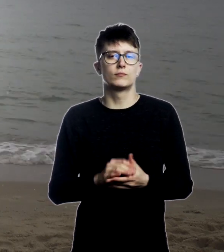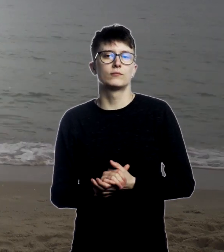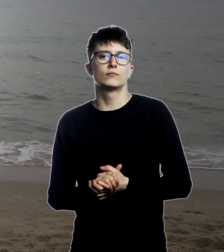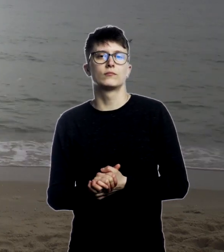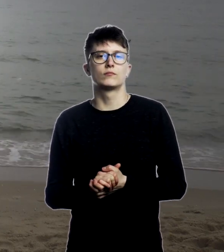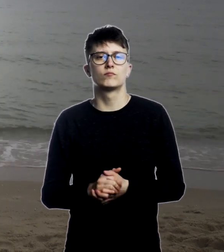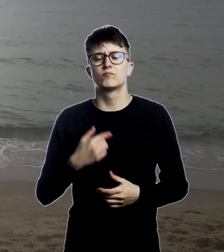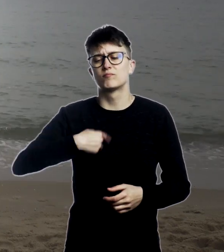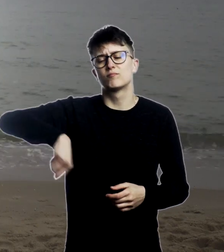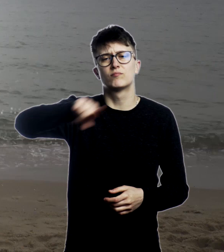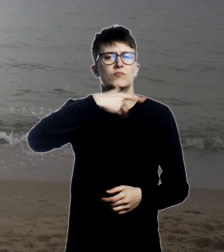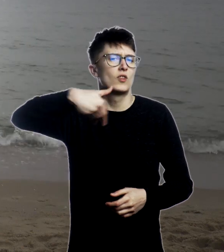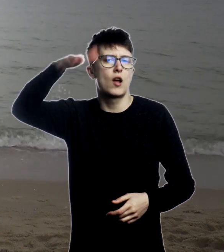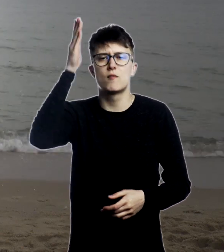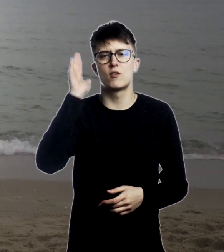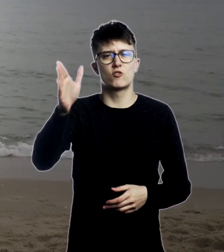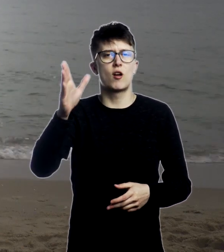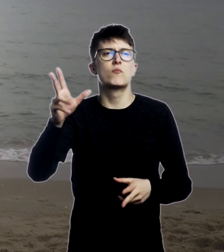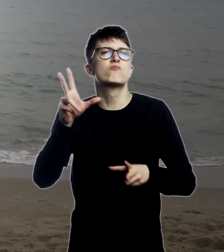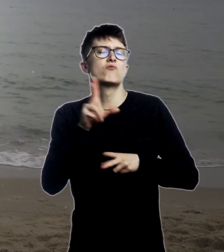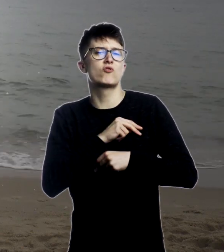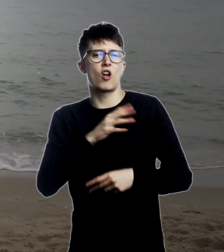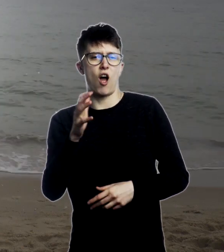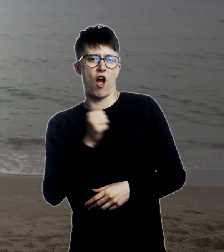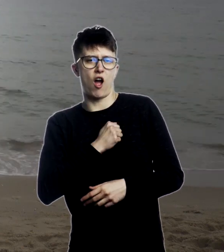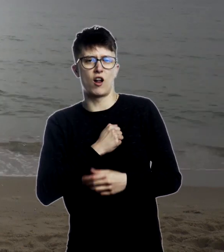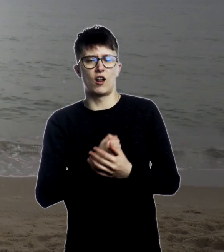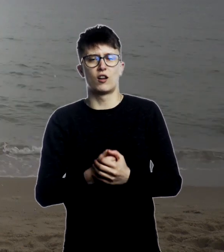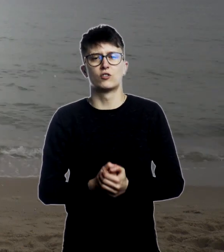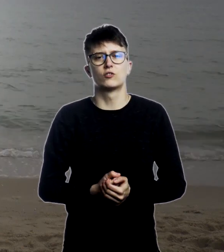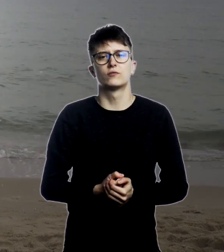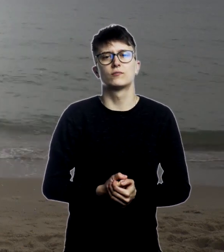[śpiew]: - Nie będziem się użalać,